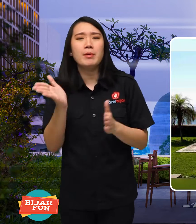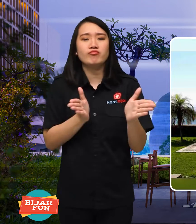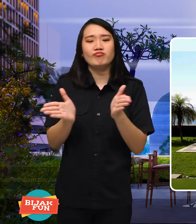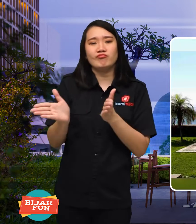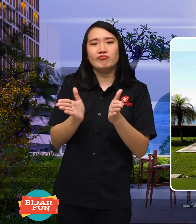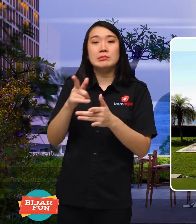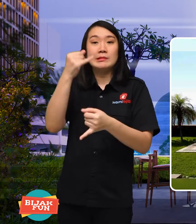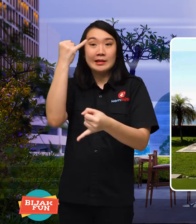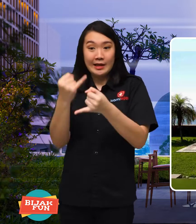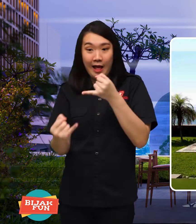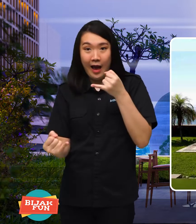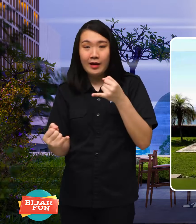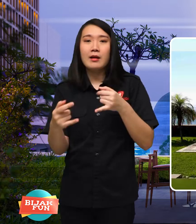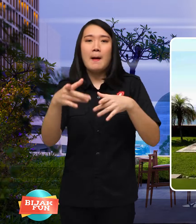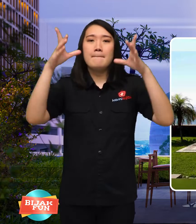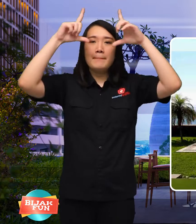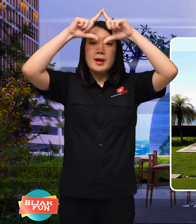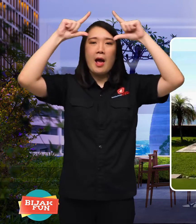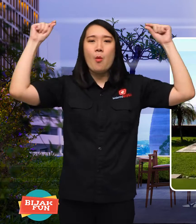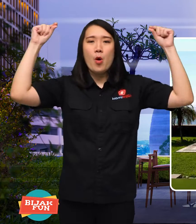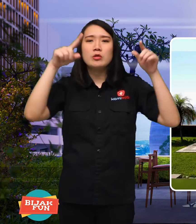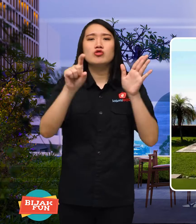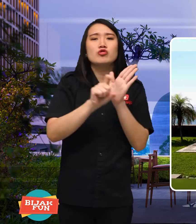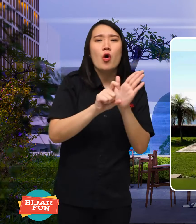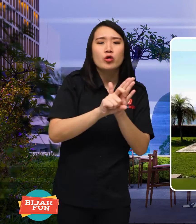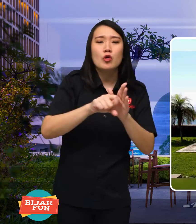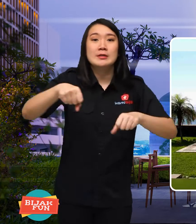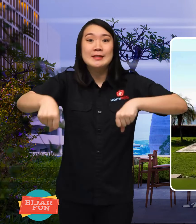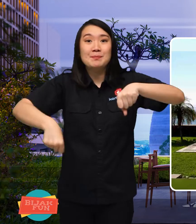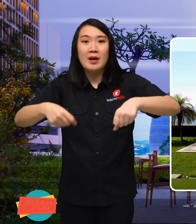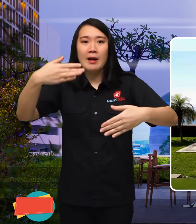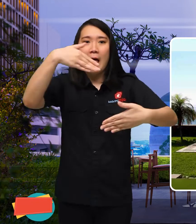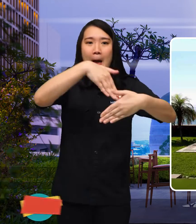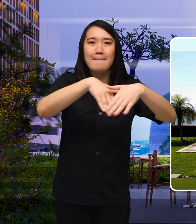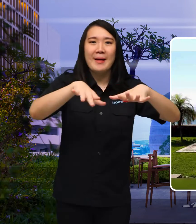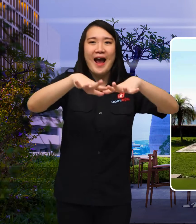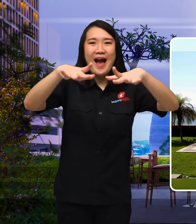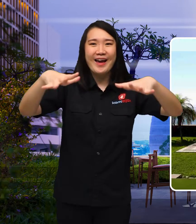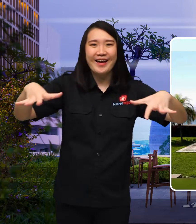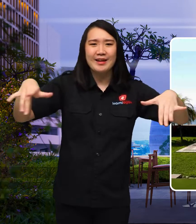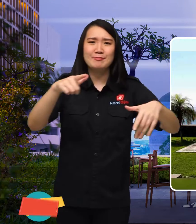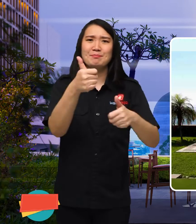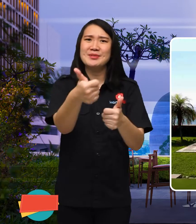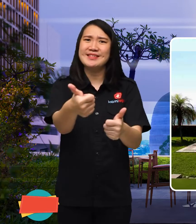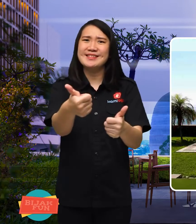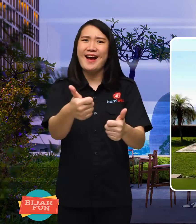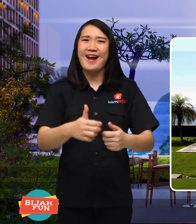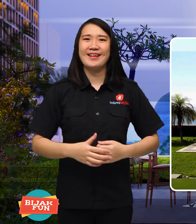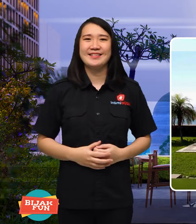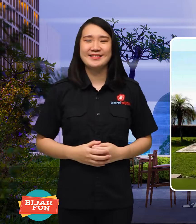dan yang terakhir tentu perawatannya selain itu, ada pula terapi sepeda yang dilakukan di dalam air.